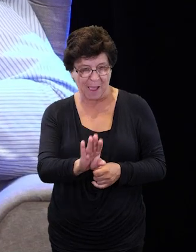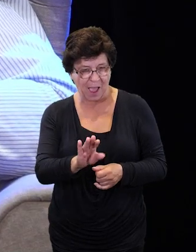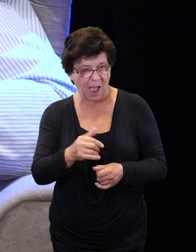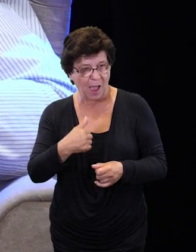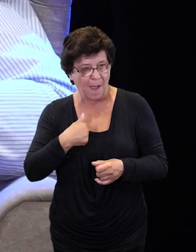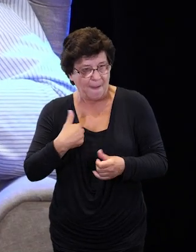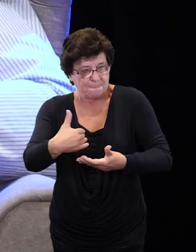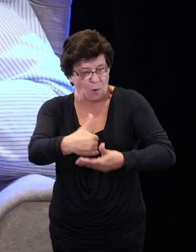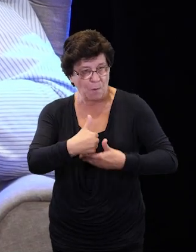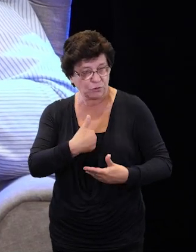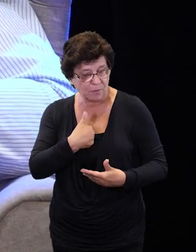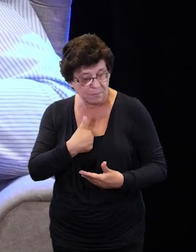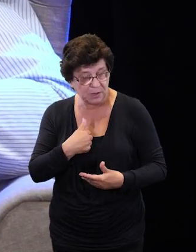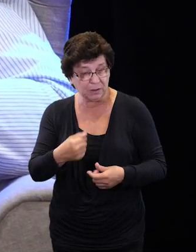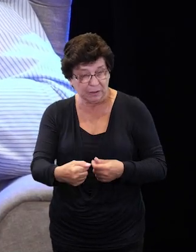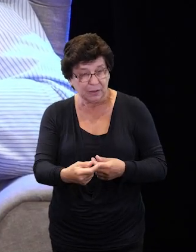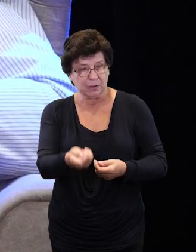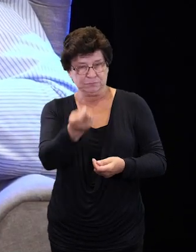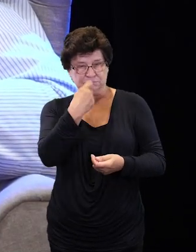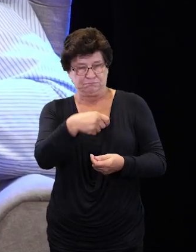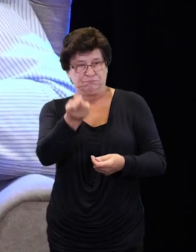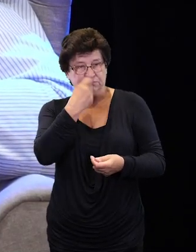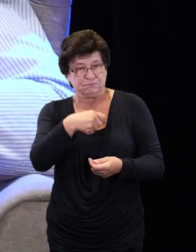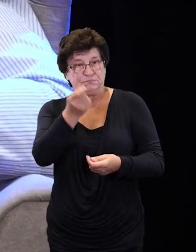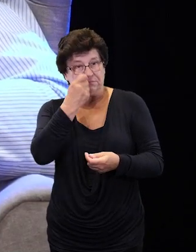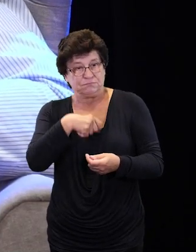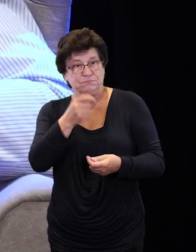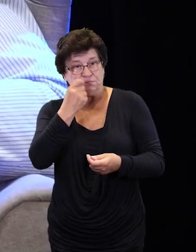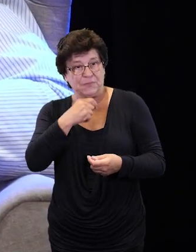I dlatego część osób, która przyjmuje placebo, leczy się.